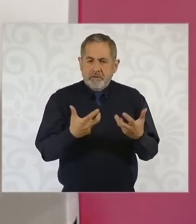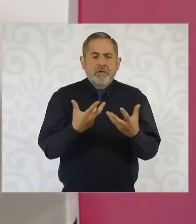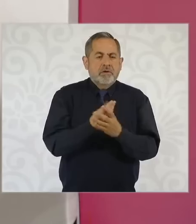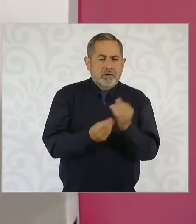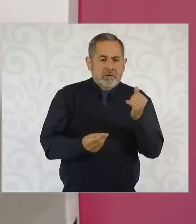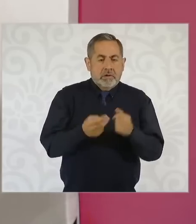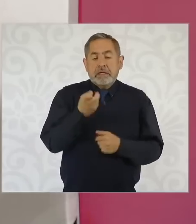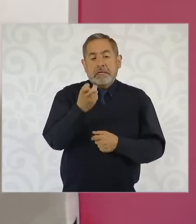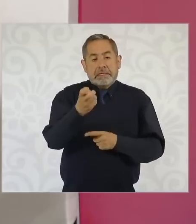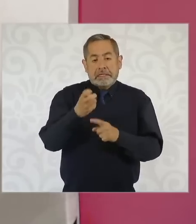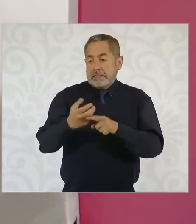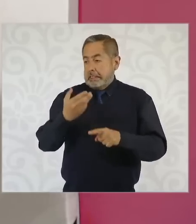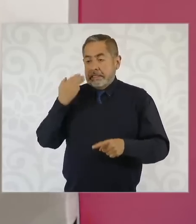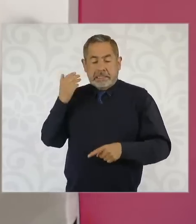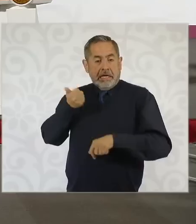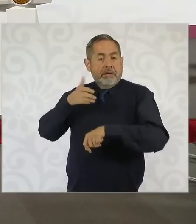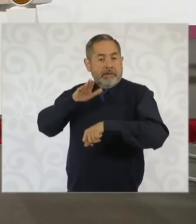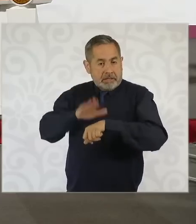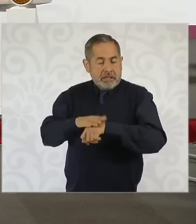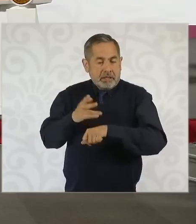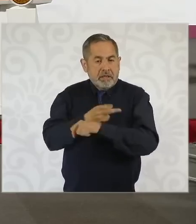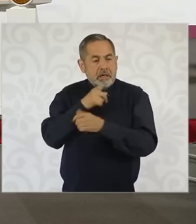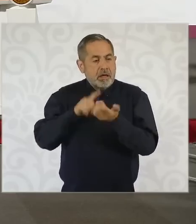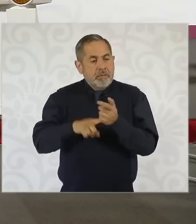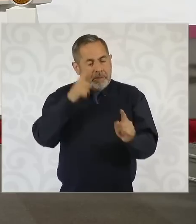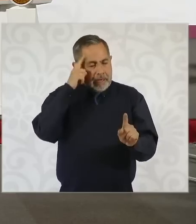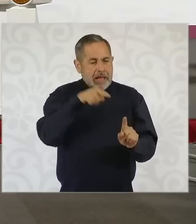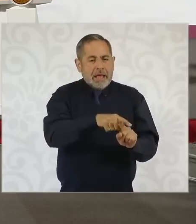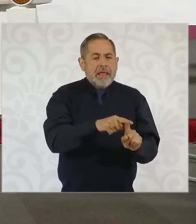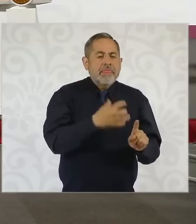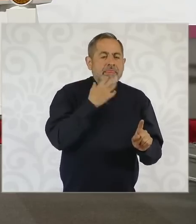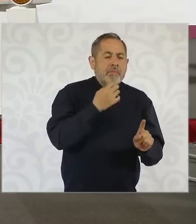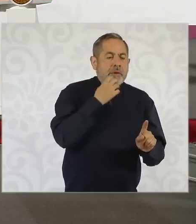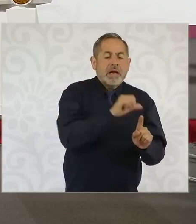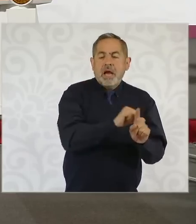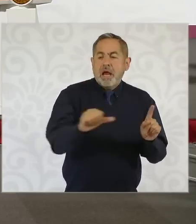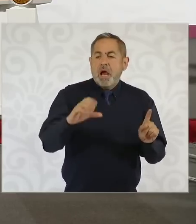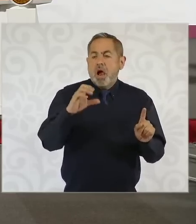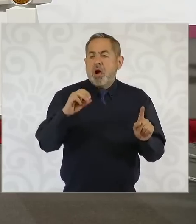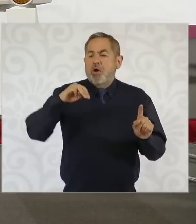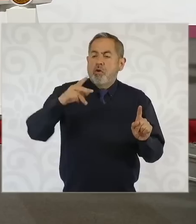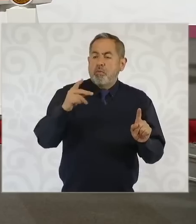administración pasada para la Tepic Compostela y para los aeropuertos de Puerto Escondido y de